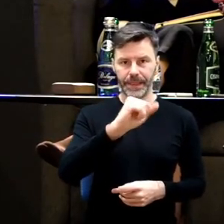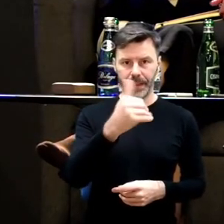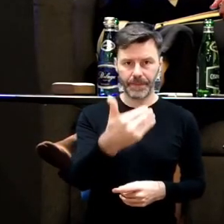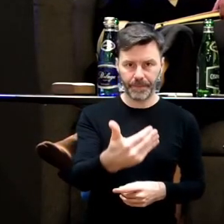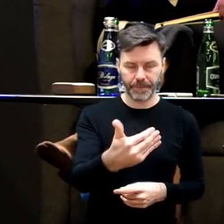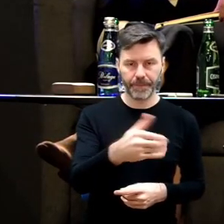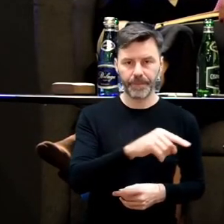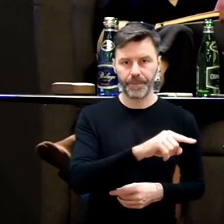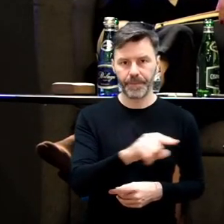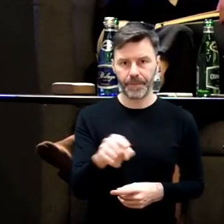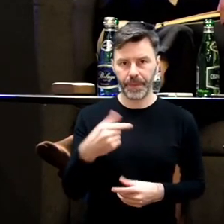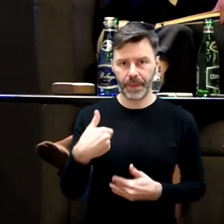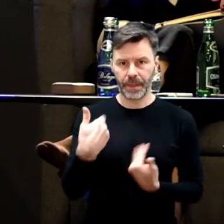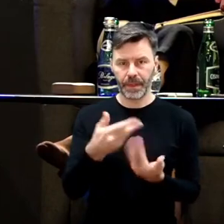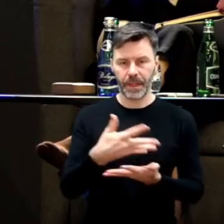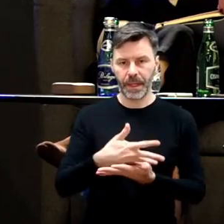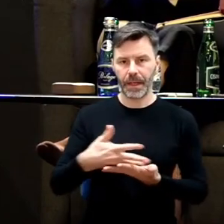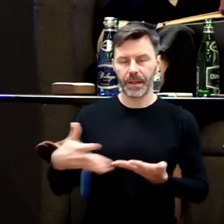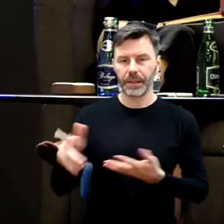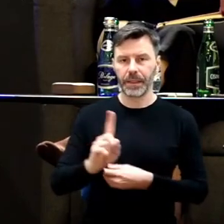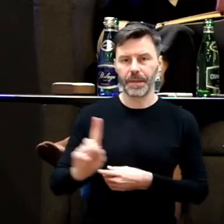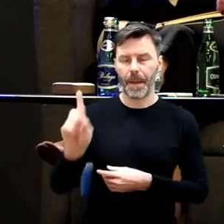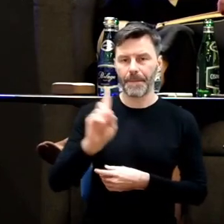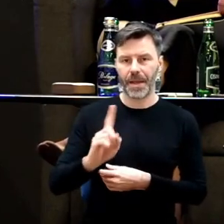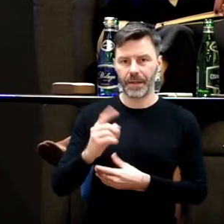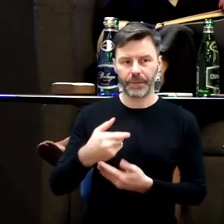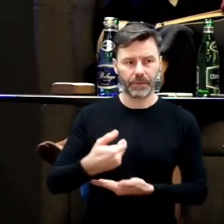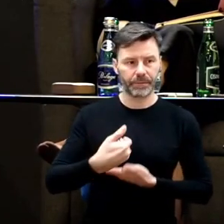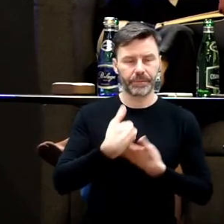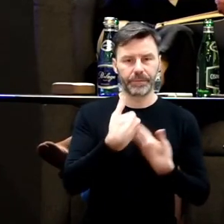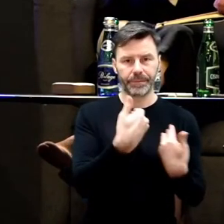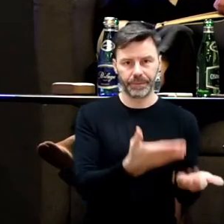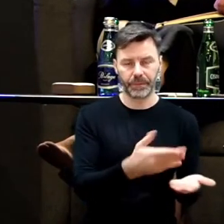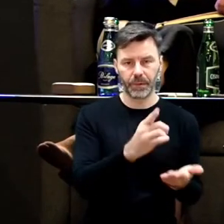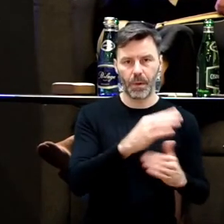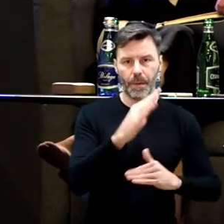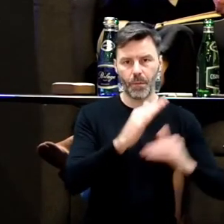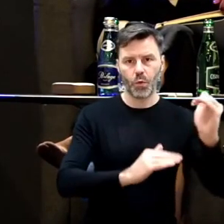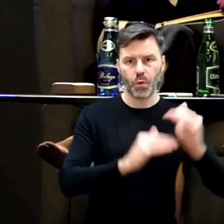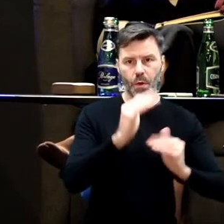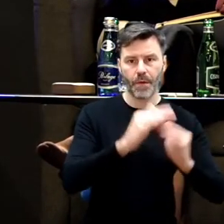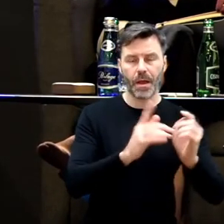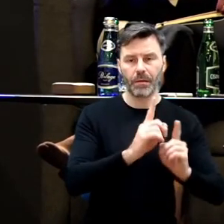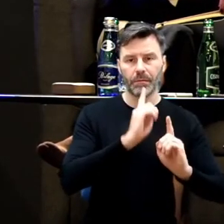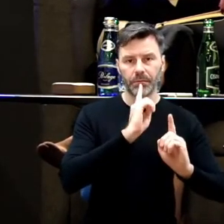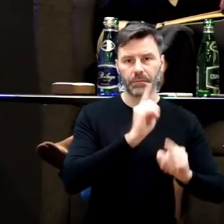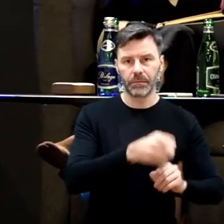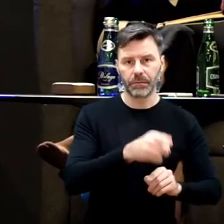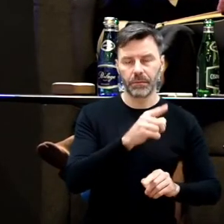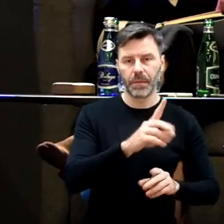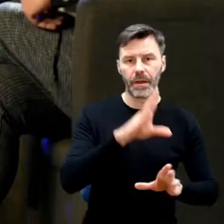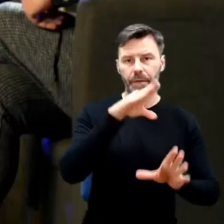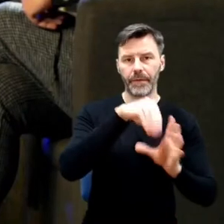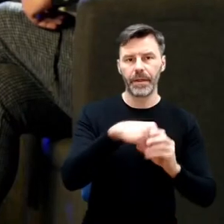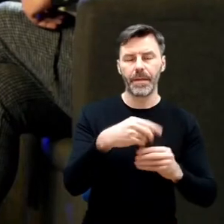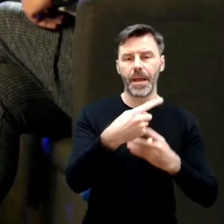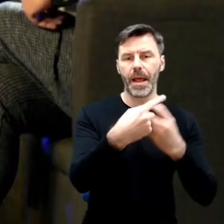Skarbu Państwa, żeby ta liczba mieszkań uwzględniała także inne funkcje na tym terenie.